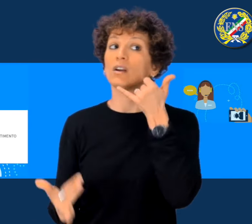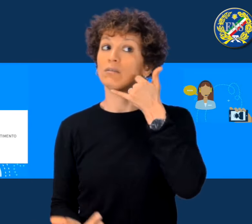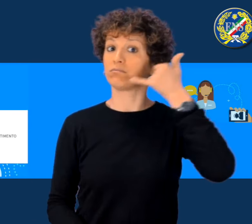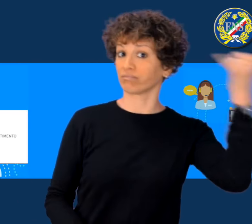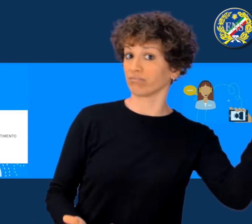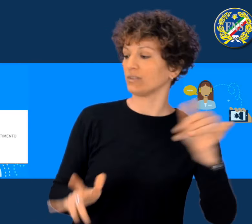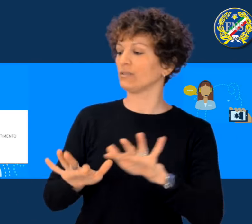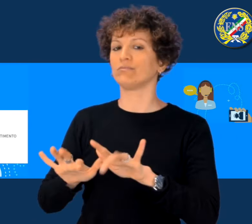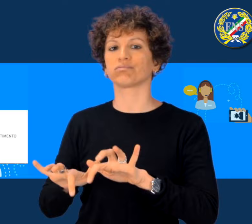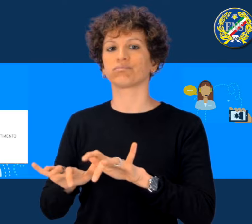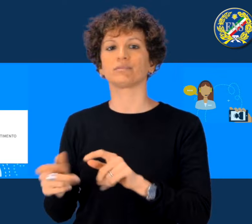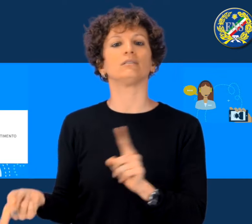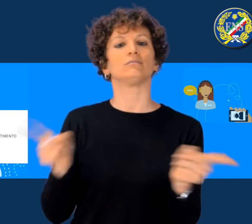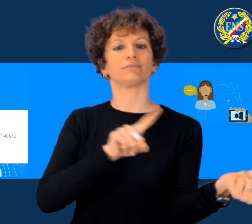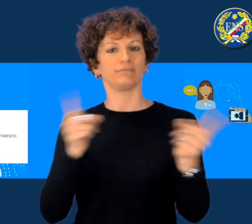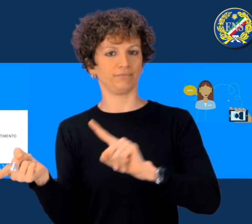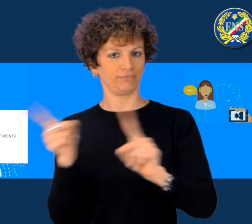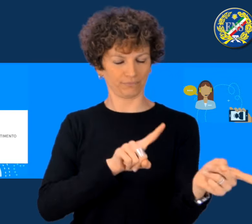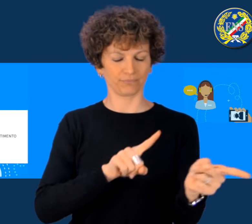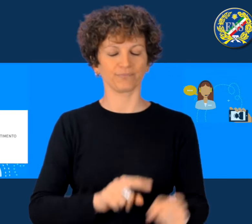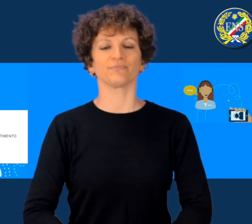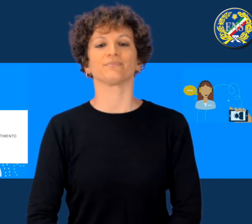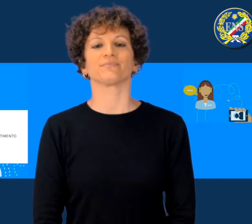che a sua volta "prestava" la sua voce tramite telefonia.